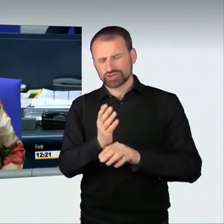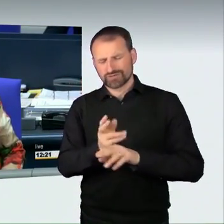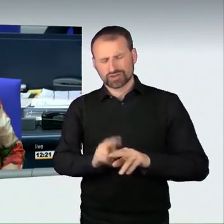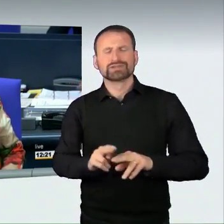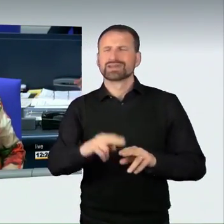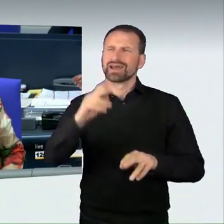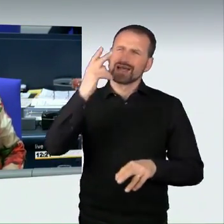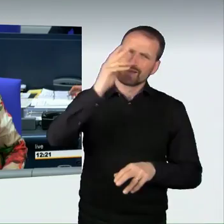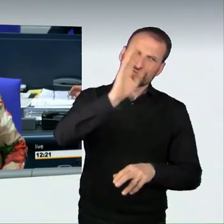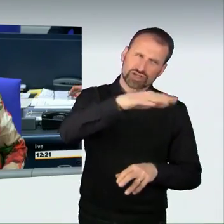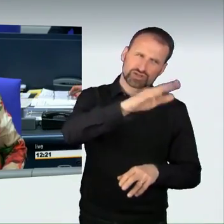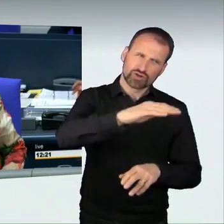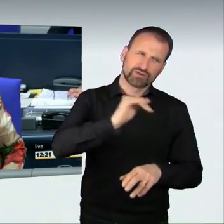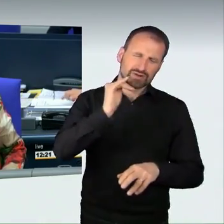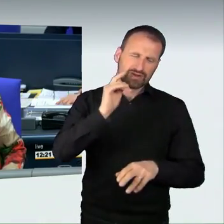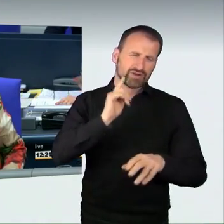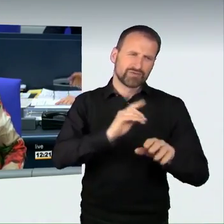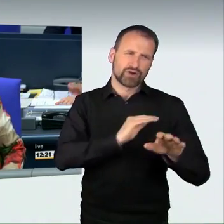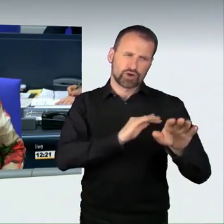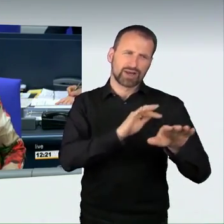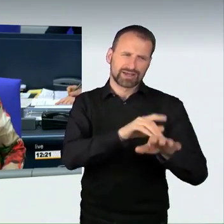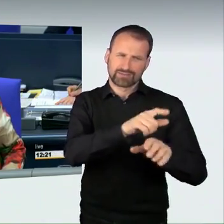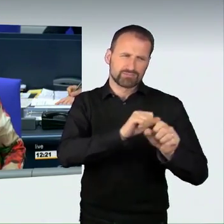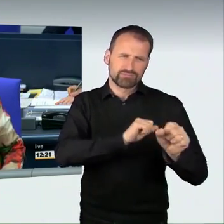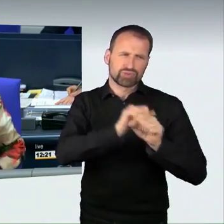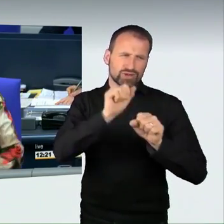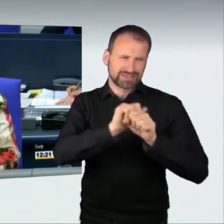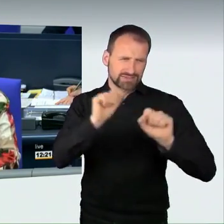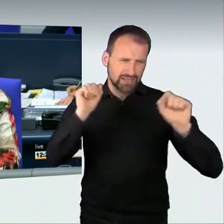(Präsidium): Das war eine Protestaktion, ja.